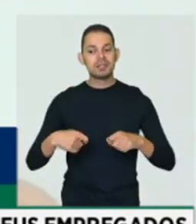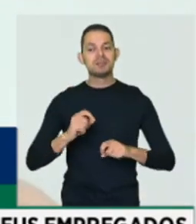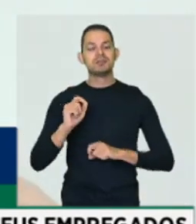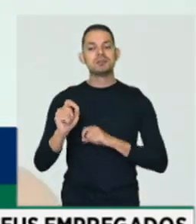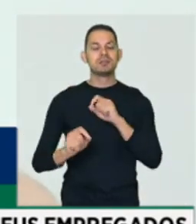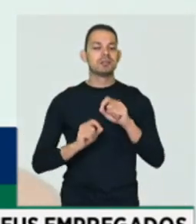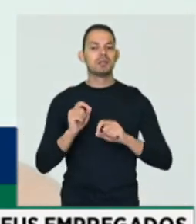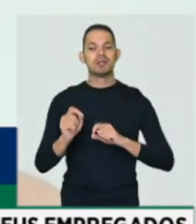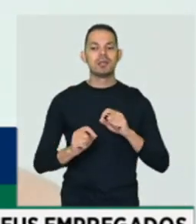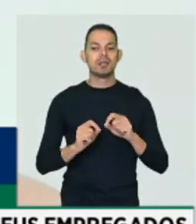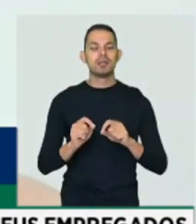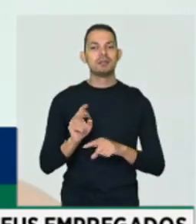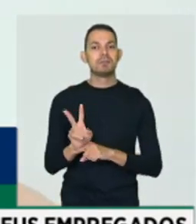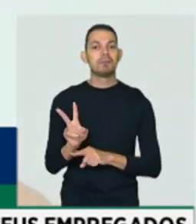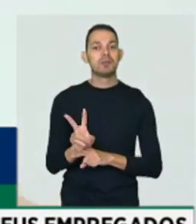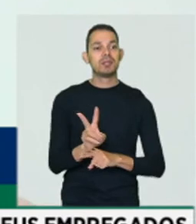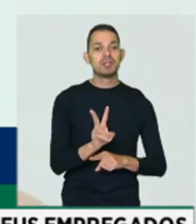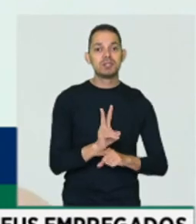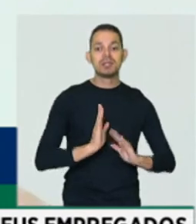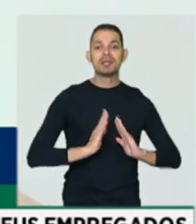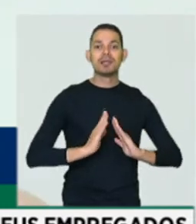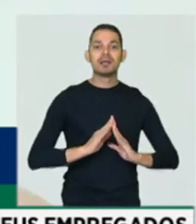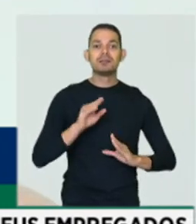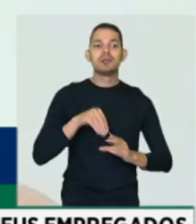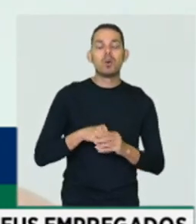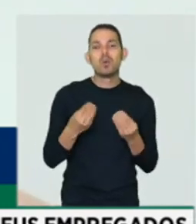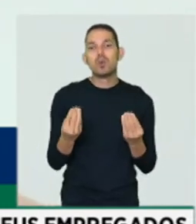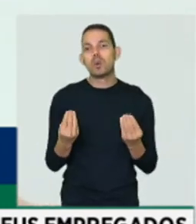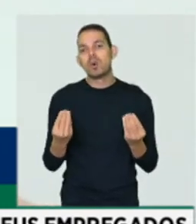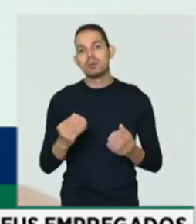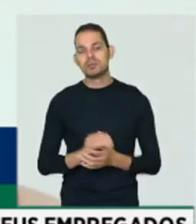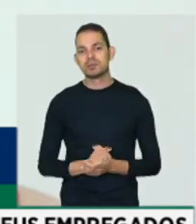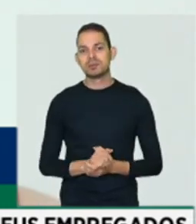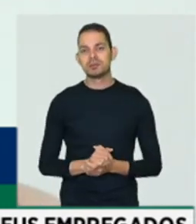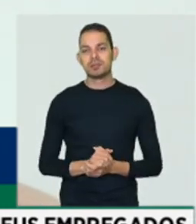MOMENTO O QUE AS PESSOAS PRECISAM É SE REGUARDAR EM CASA? PRESIDENTE, NÓS TEMOS NESSA CASA UM PROJETO DE LEI